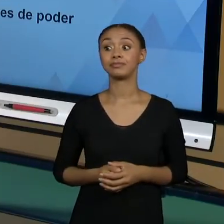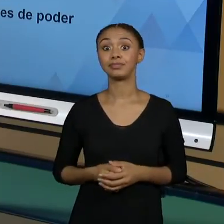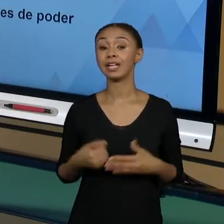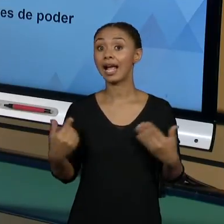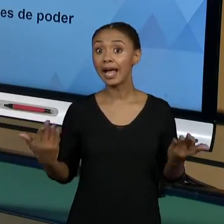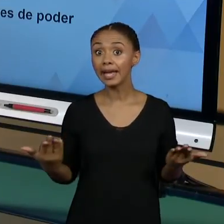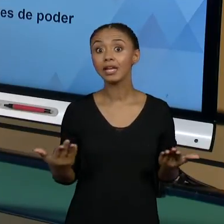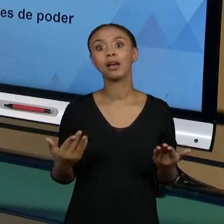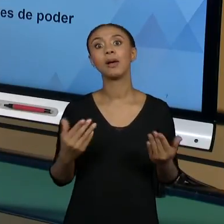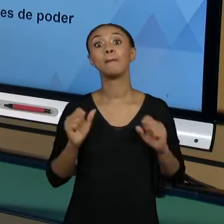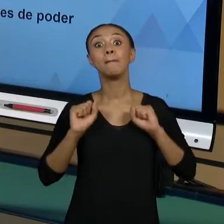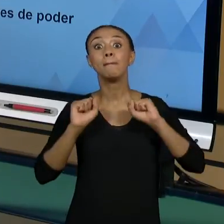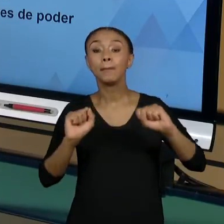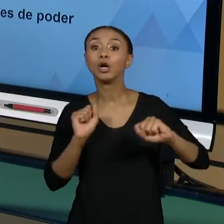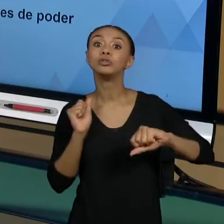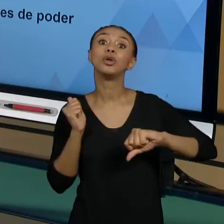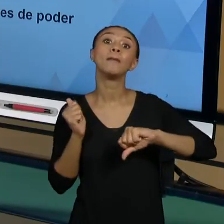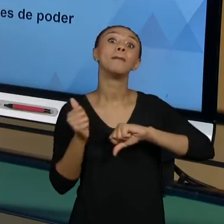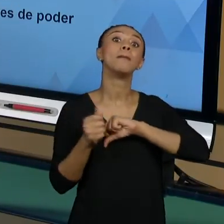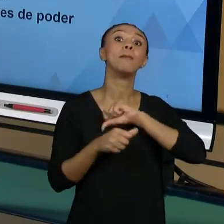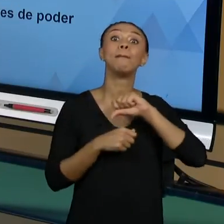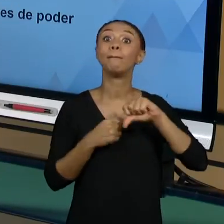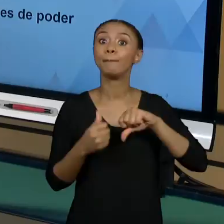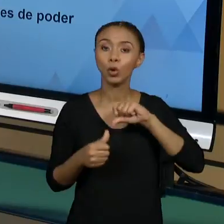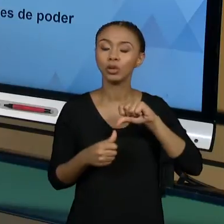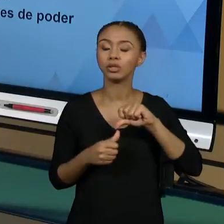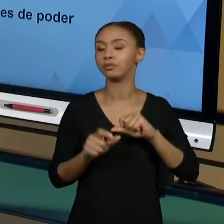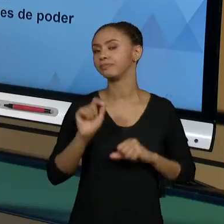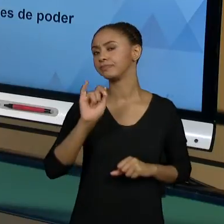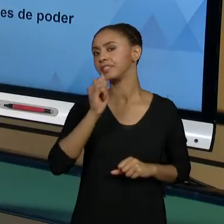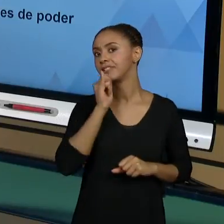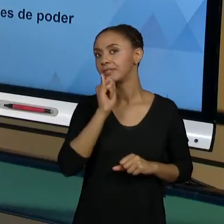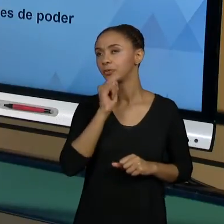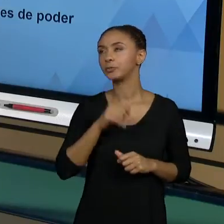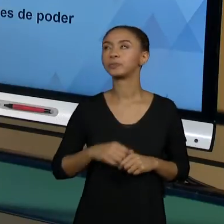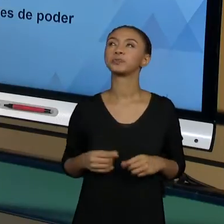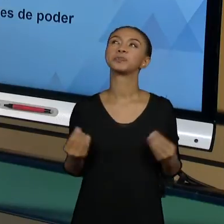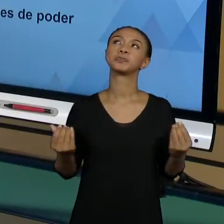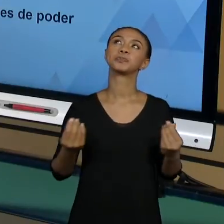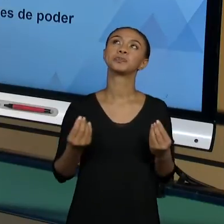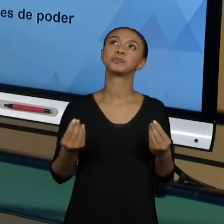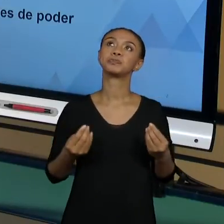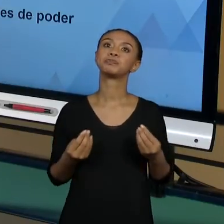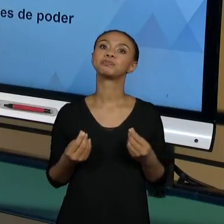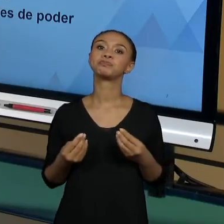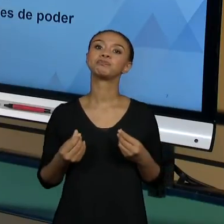FORMA DE REPRESENTAR A REALIDADE - OU SEJA, COMO UMA UMA FORMA BASTANTE INFLUENCIADA PELO